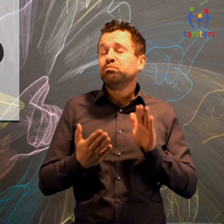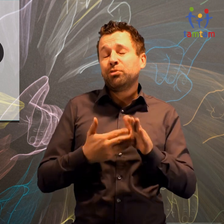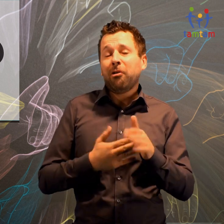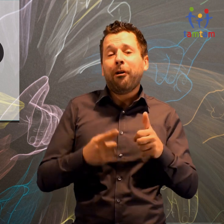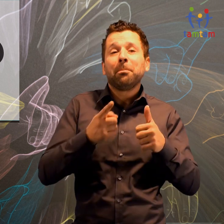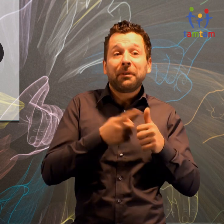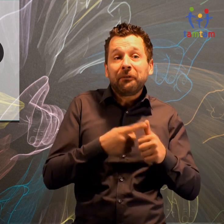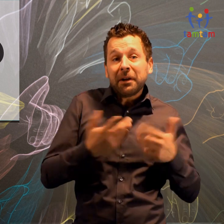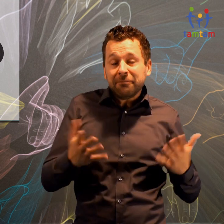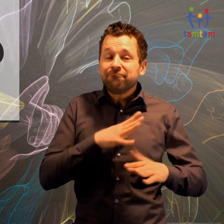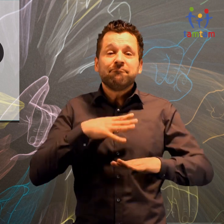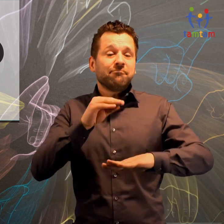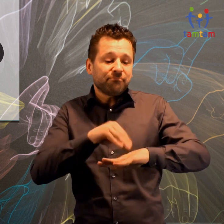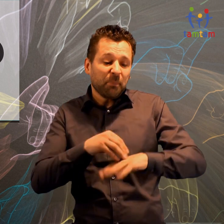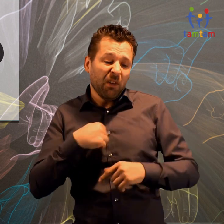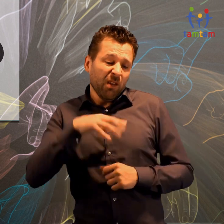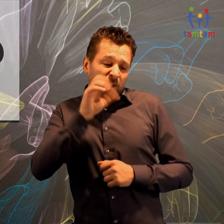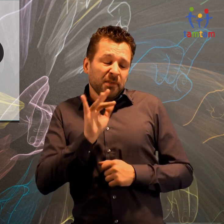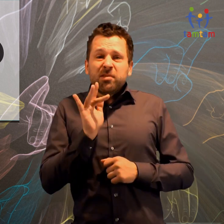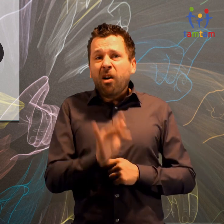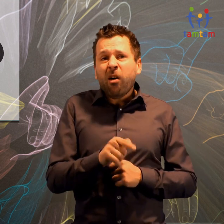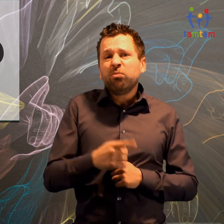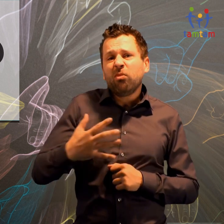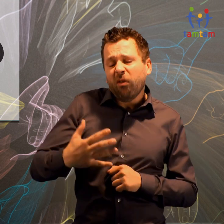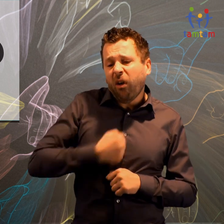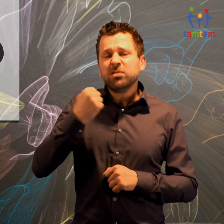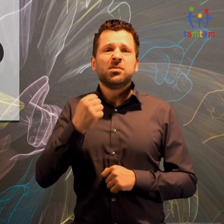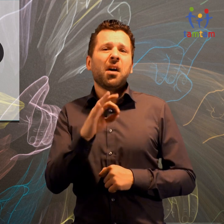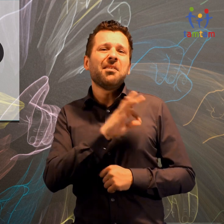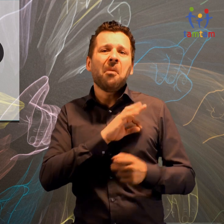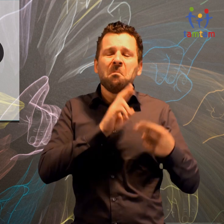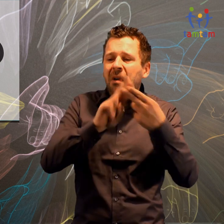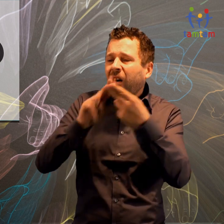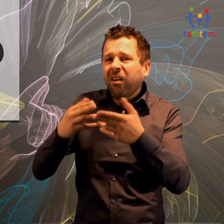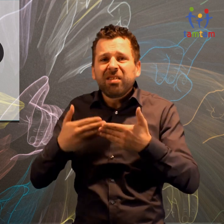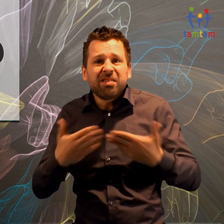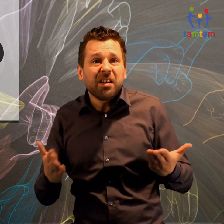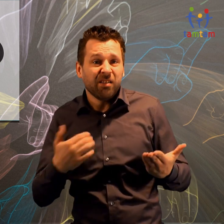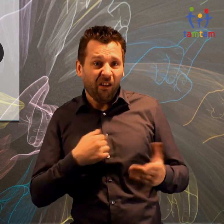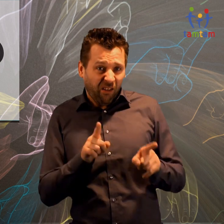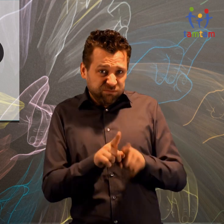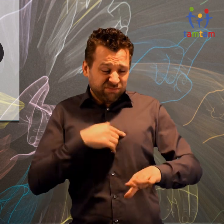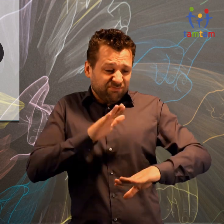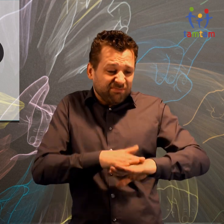Můžete mu říct např.: ,,Chápu, že jsi naštvaný, protože se nemůžeš potkávat se svými kamarády,